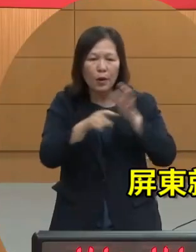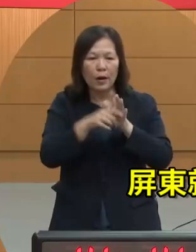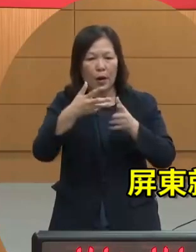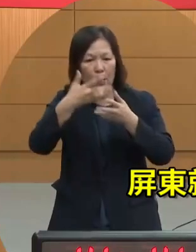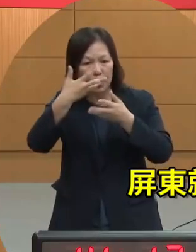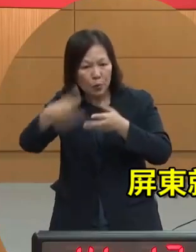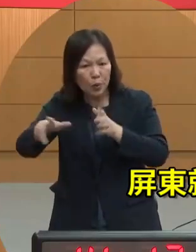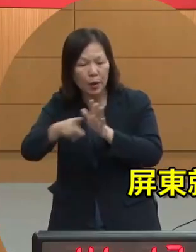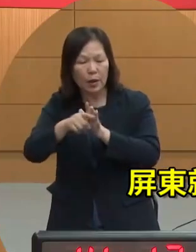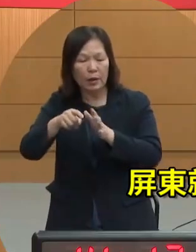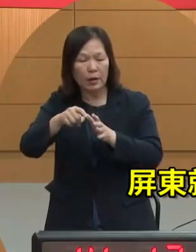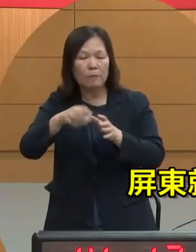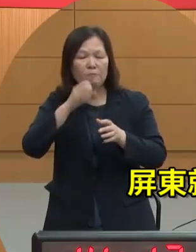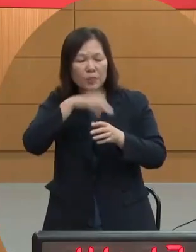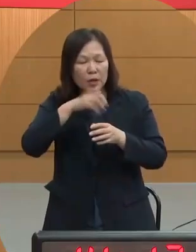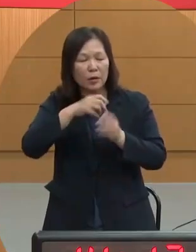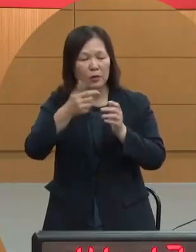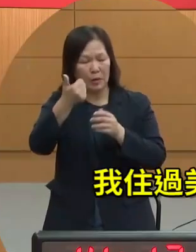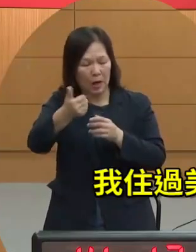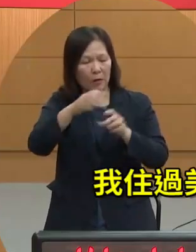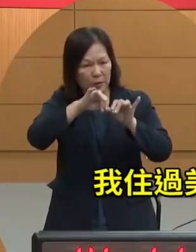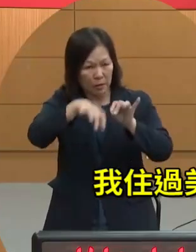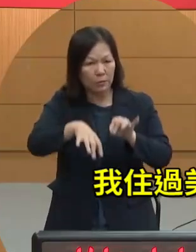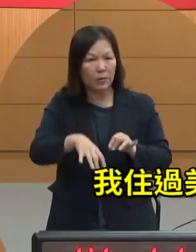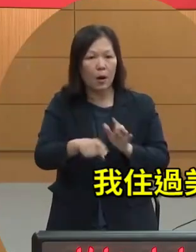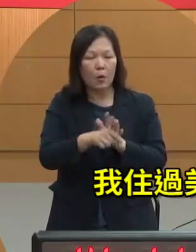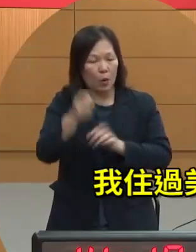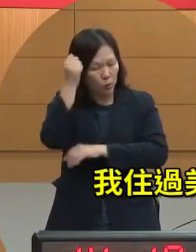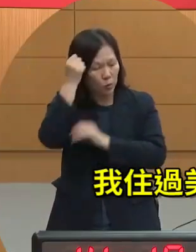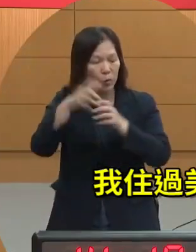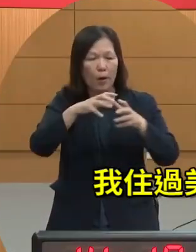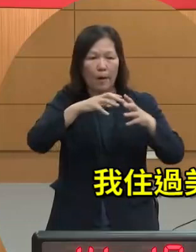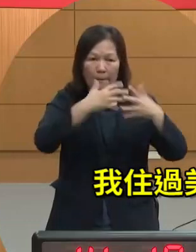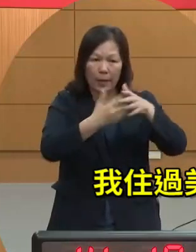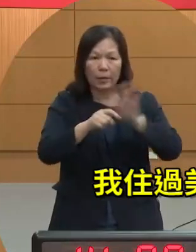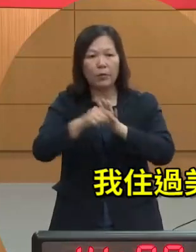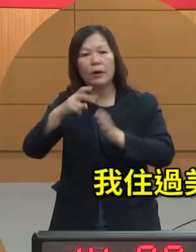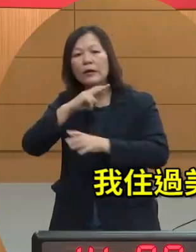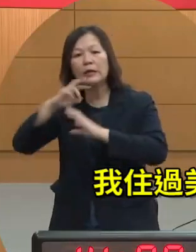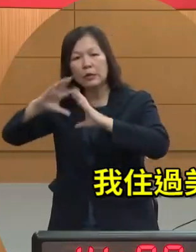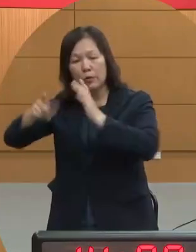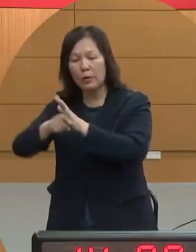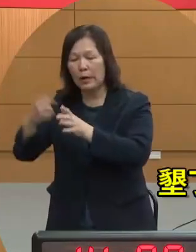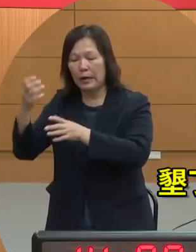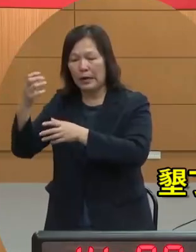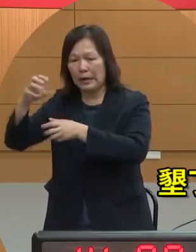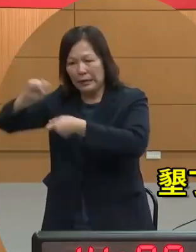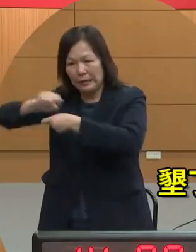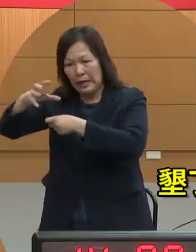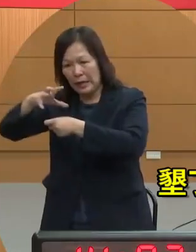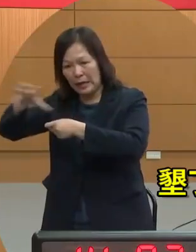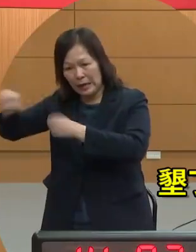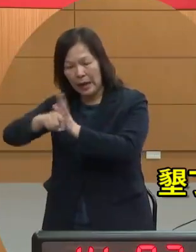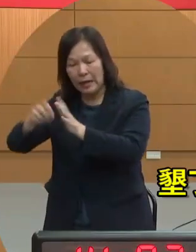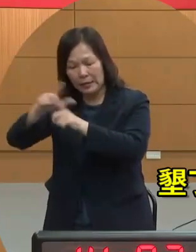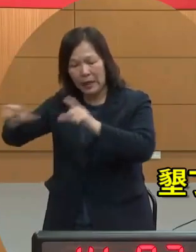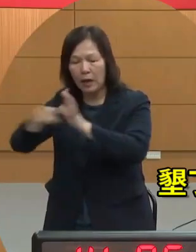屏東就是一個這樣美好的地方 我住過美國英國加拿大 我告訴各位 墾丁的海邊絕對不輸國外